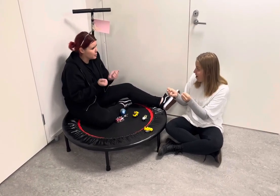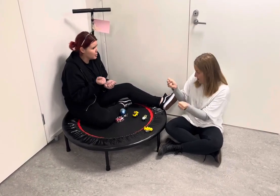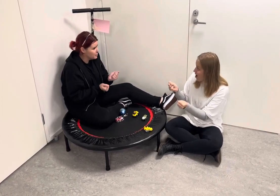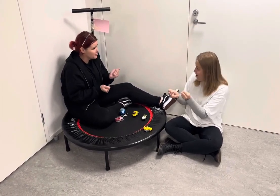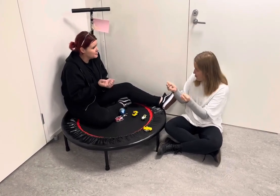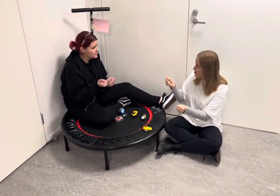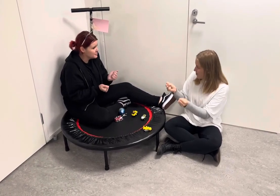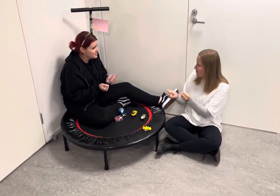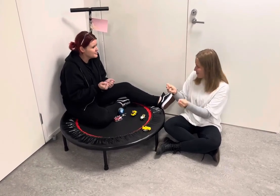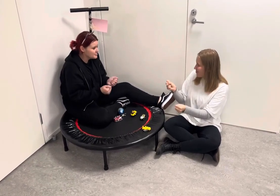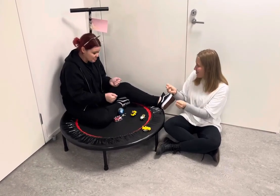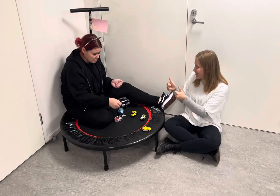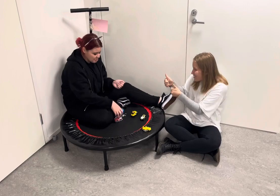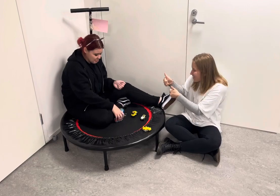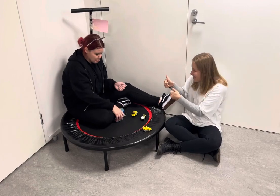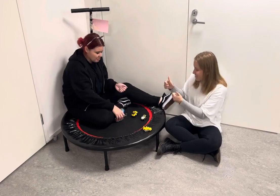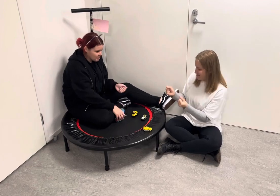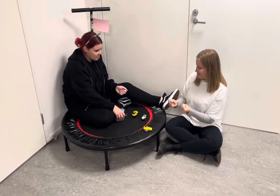Auto.